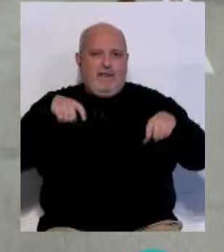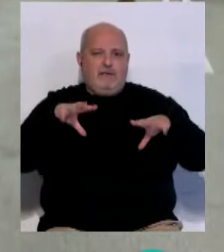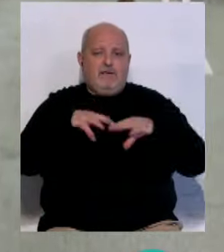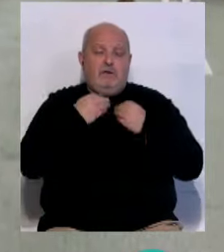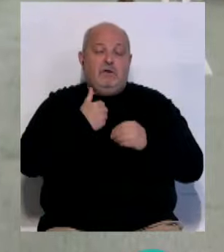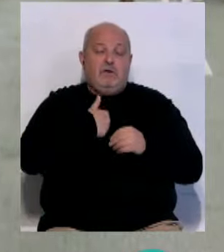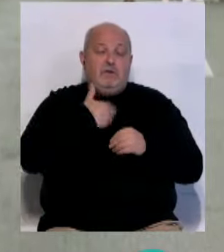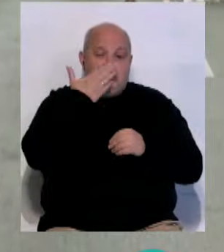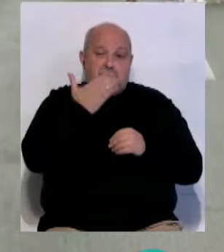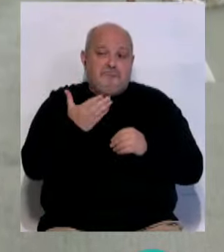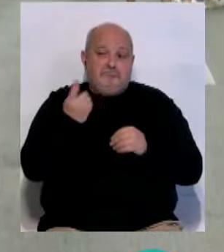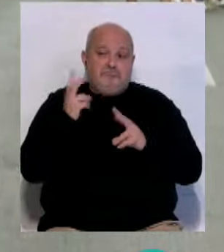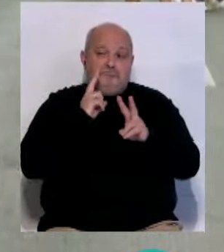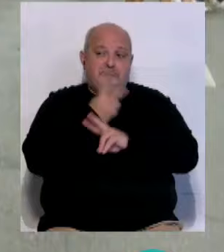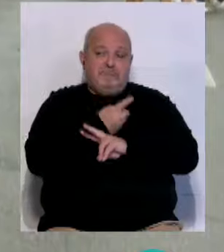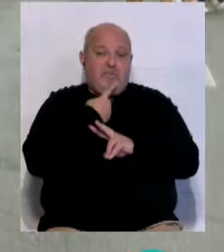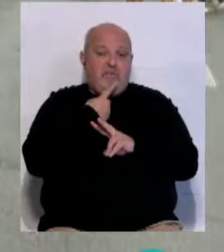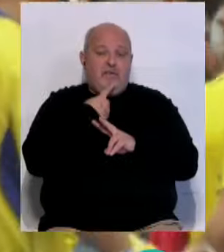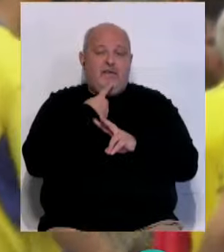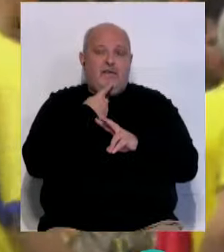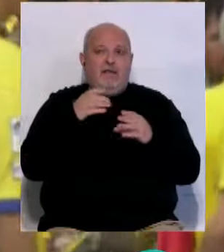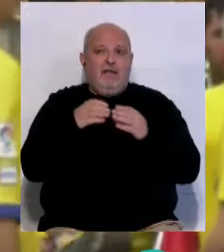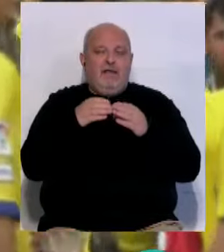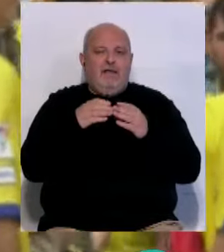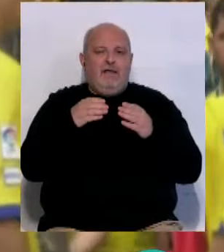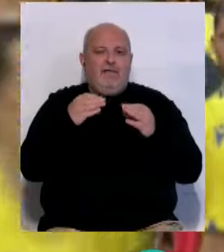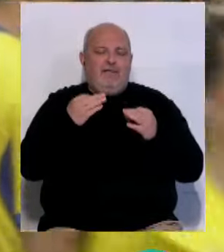partidarios y te lo he dicho Aquí reiteradas veces que es el equipo el que tiene que que darle algo